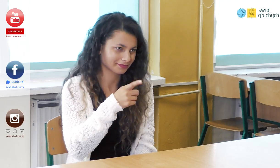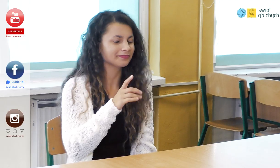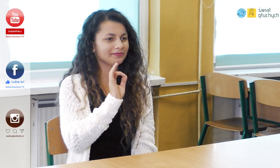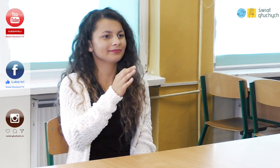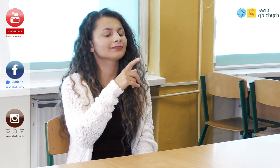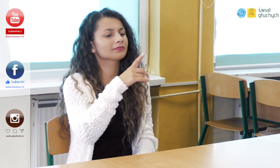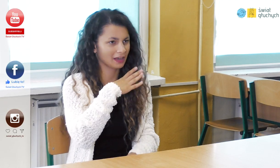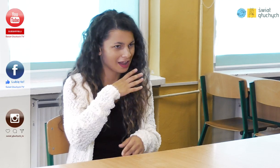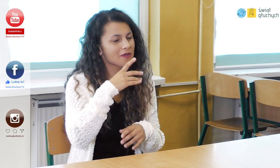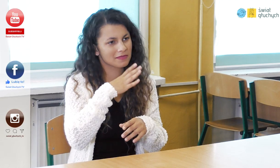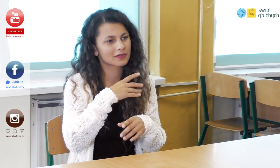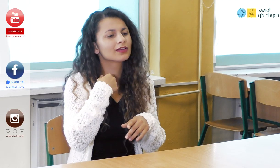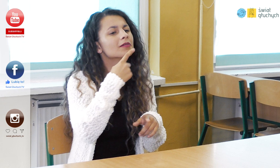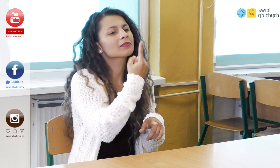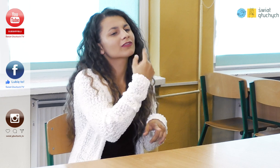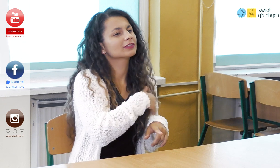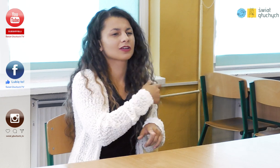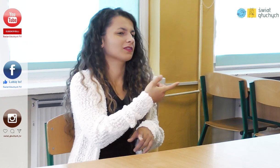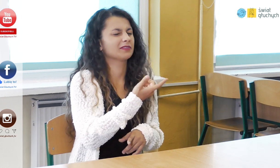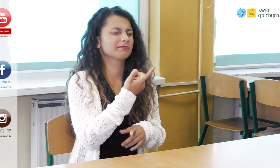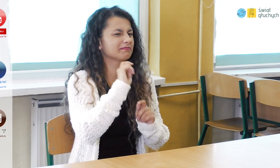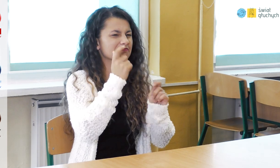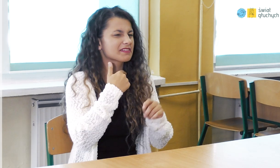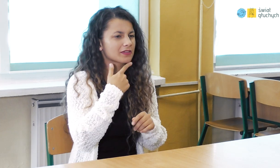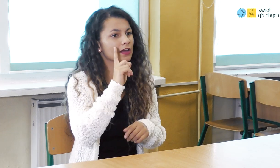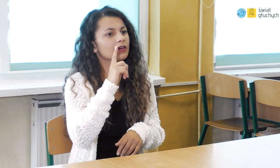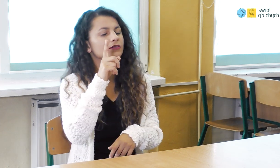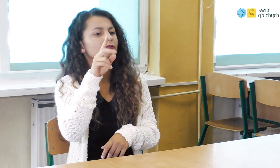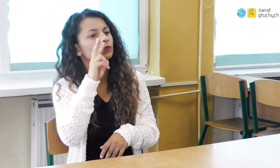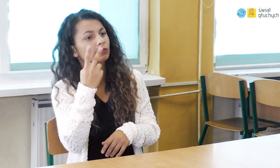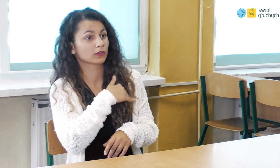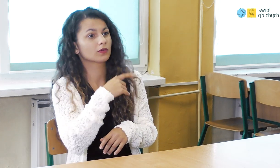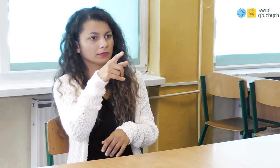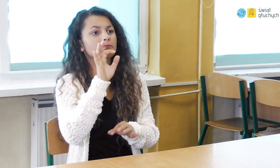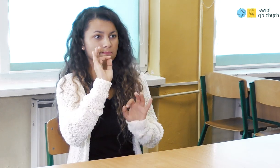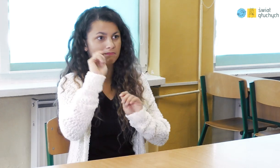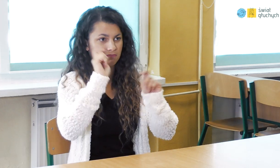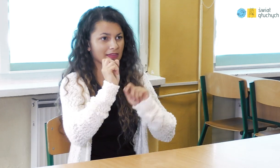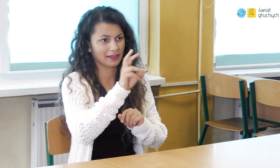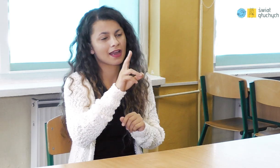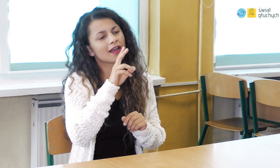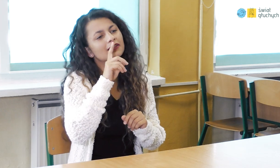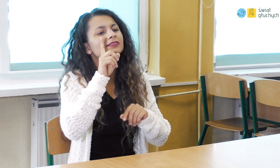W pierwszej szkole mało jeździłam. W drugiej szkole więcej jeździłam.